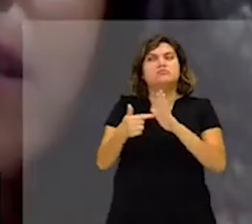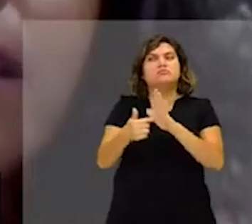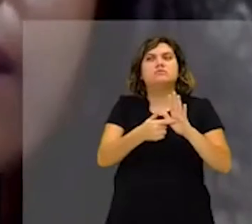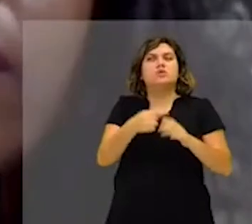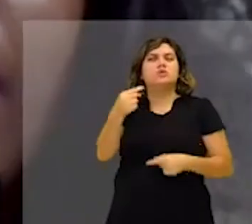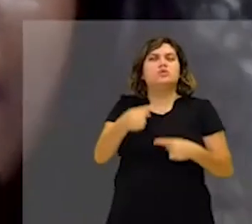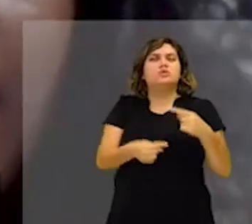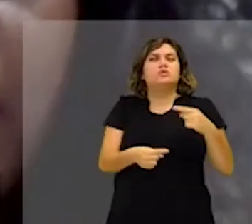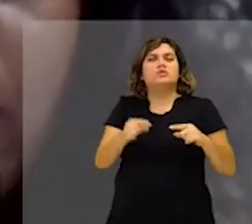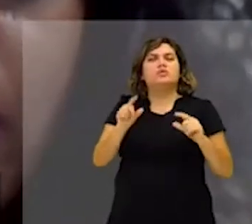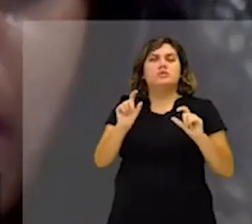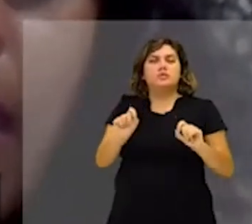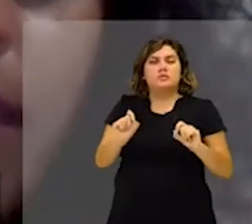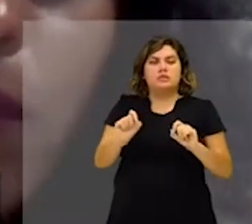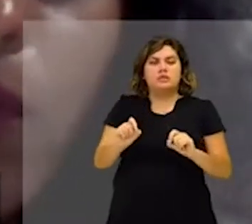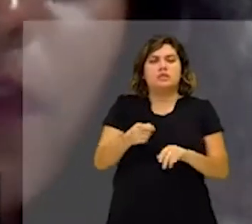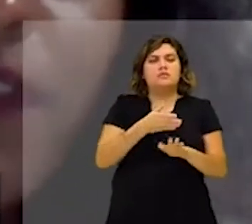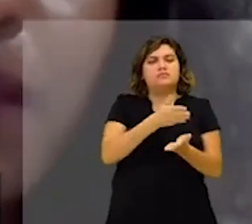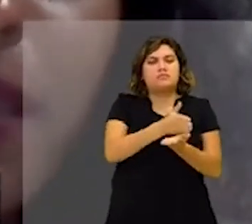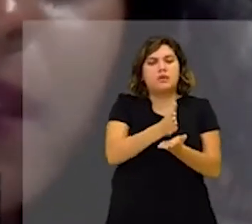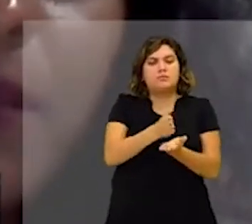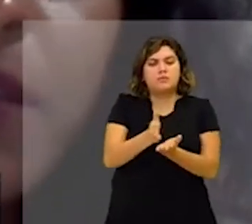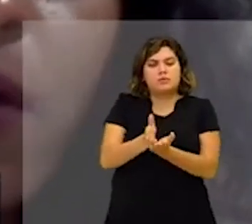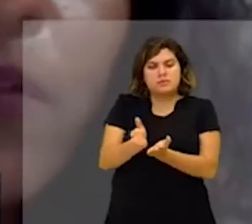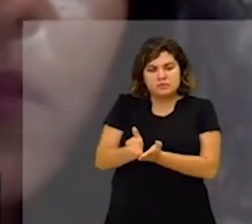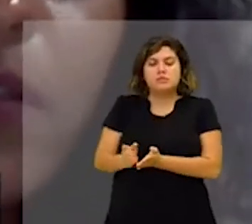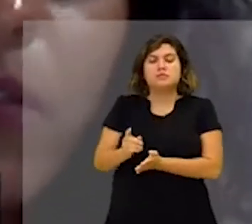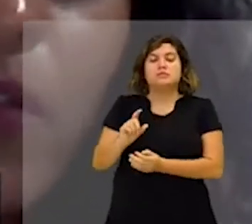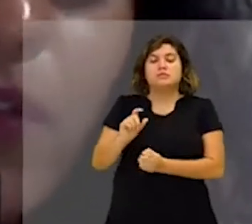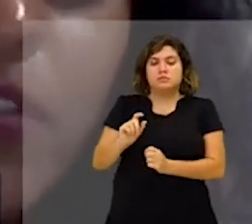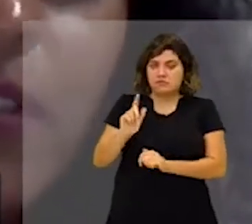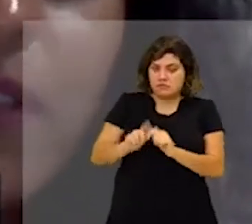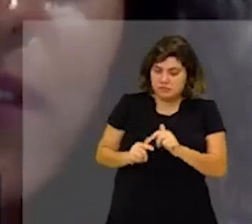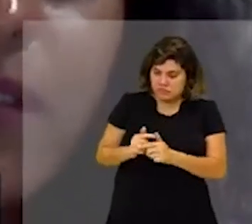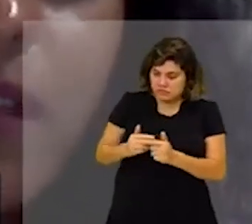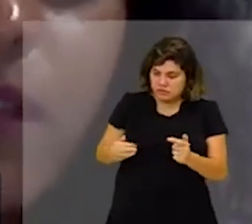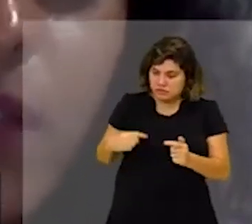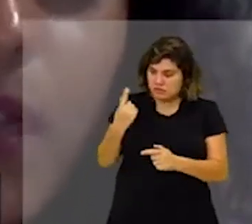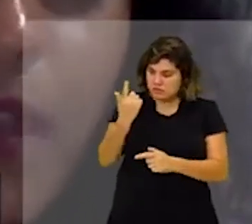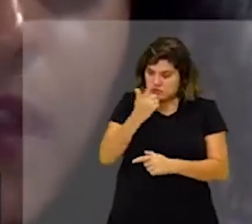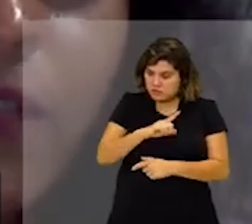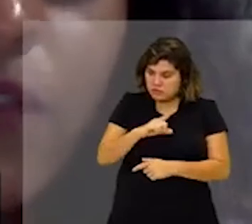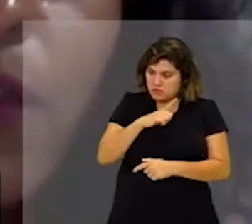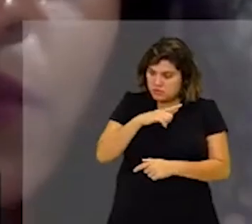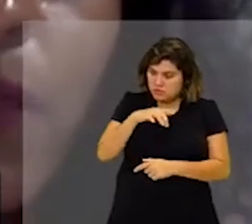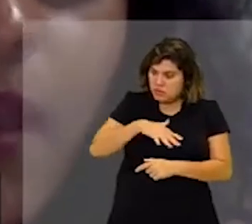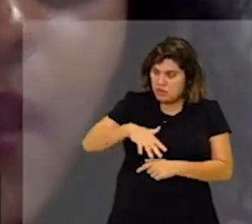a partida a interseccionalidade é uma ferramenta teórico-metodológica da interseccionalidade que